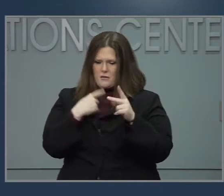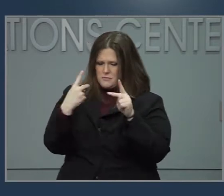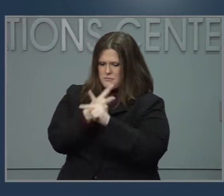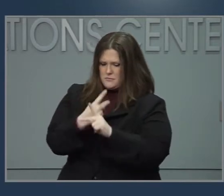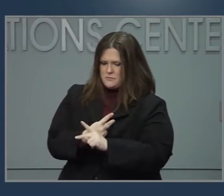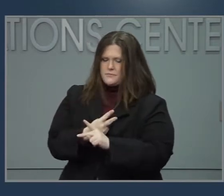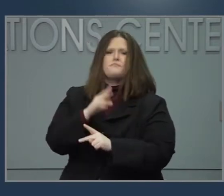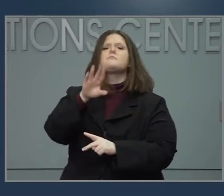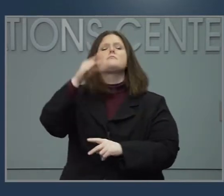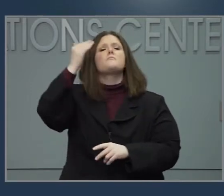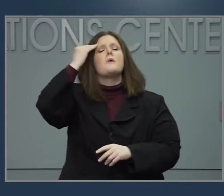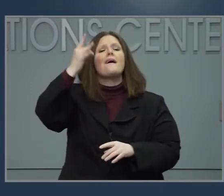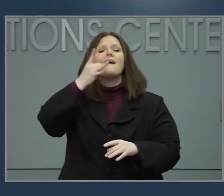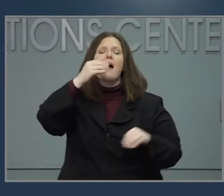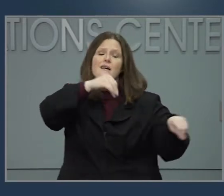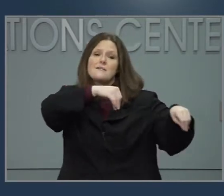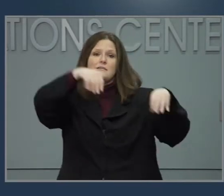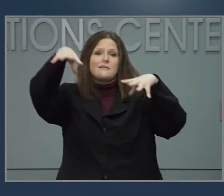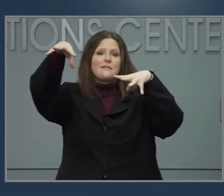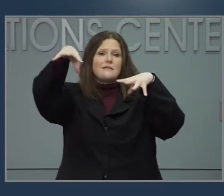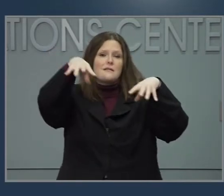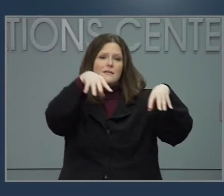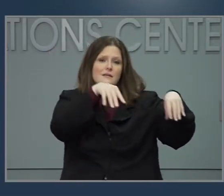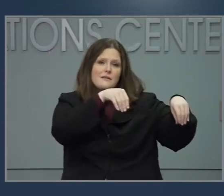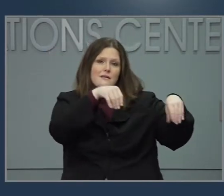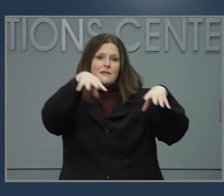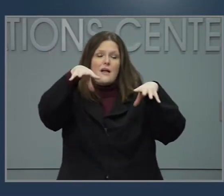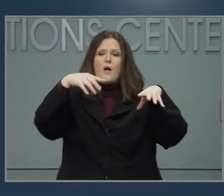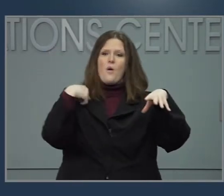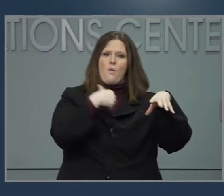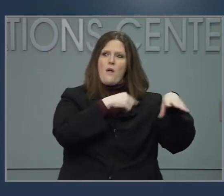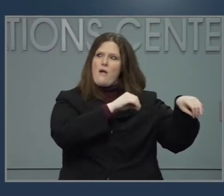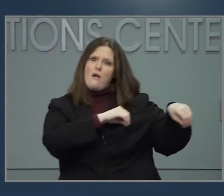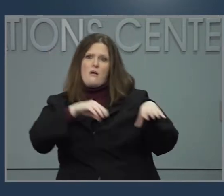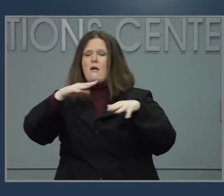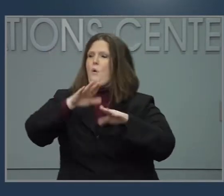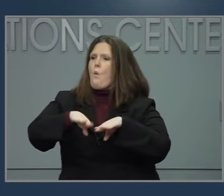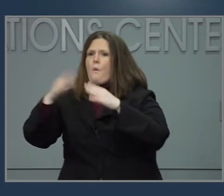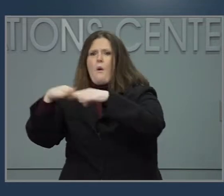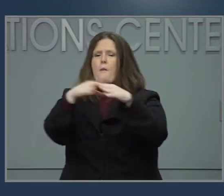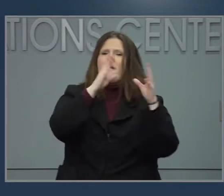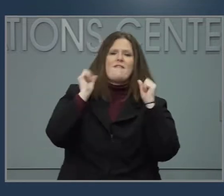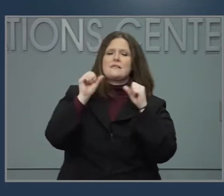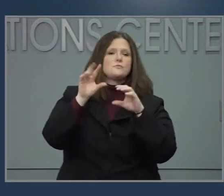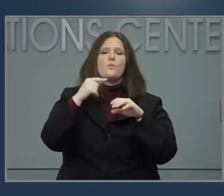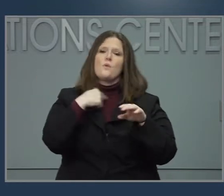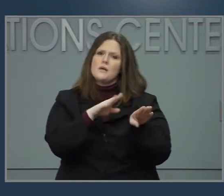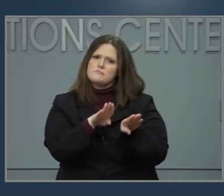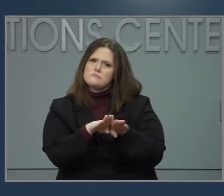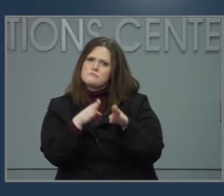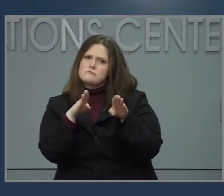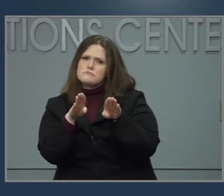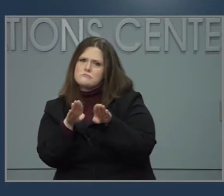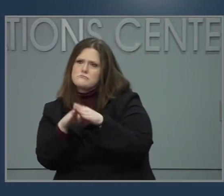Estos datos han creado el enfoque de interruptor gradual que hemos seguido informar. Las respuestas.